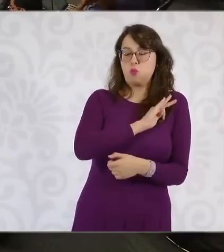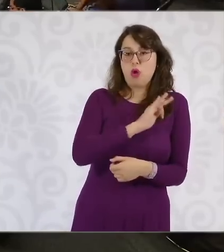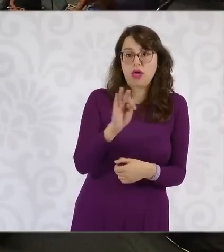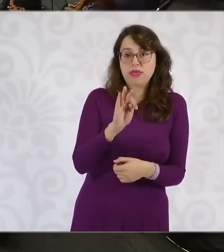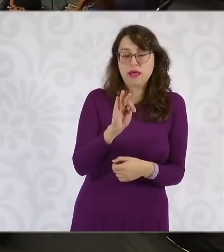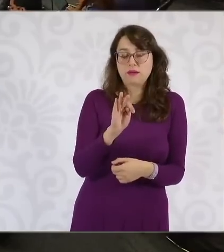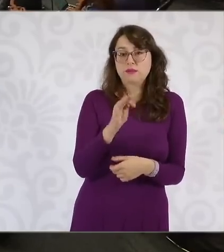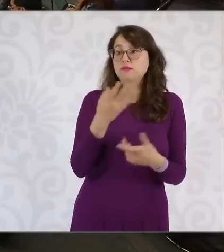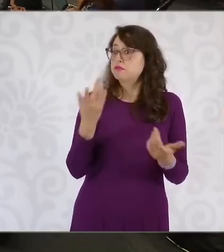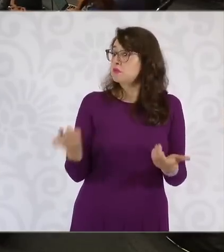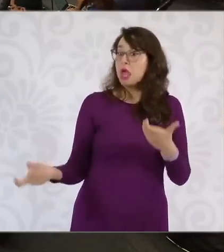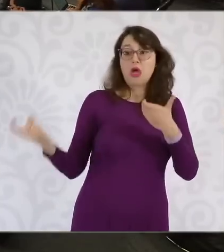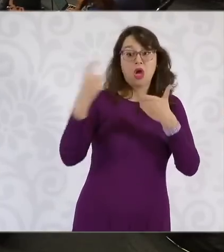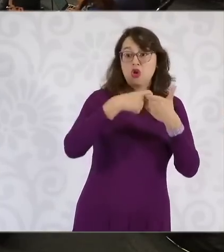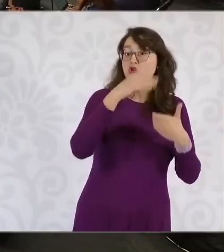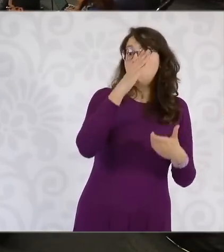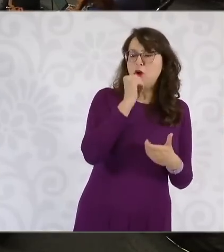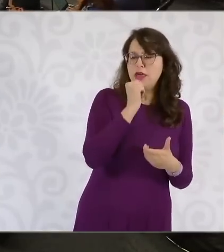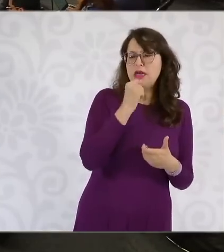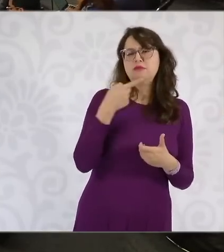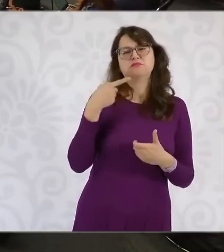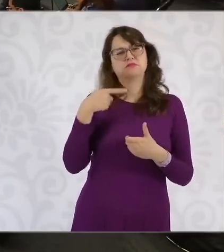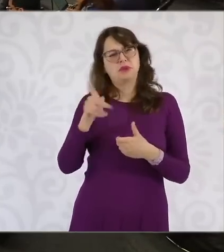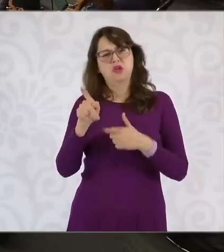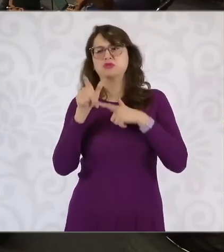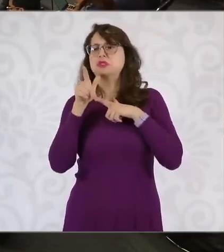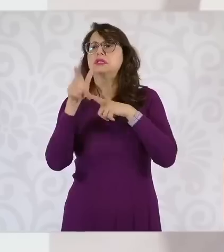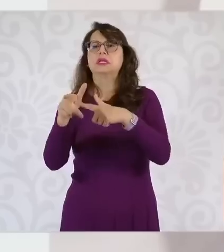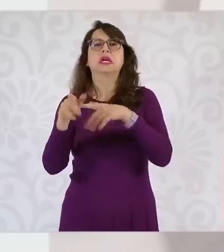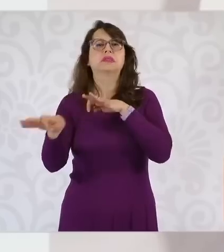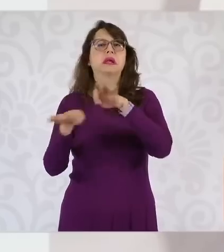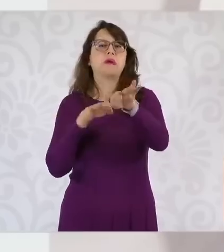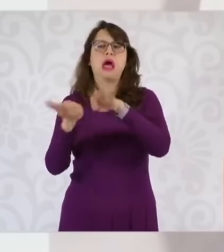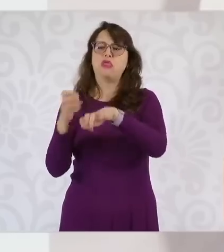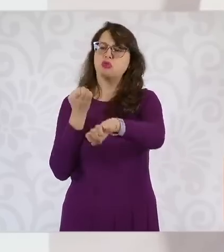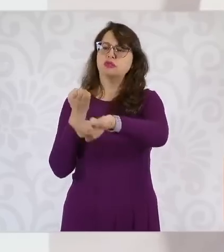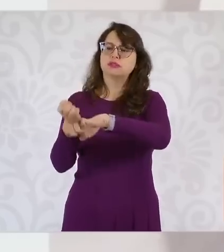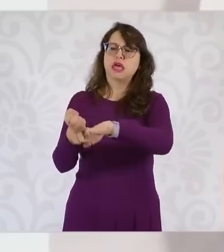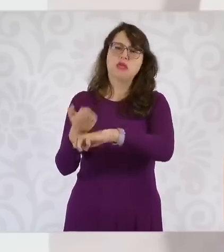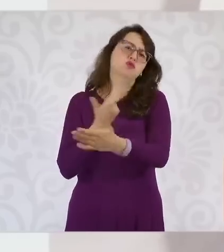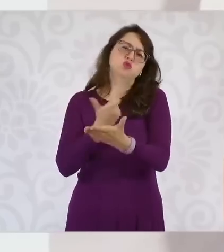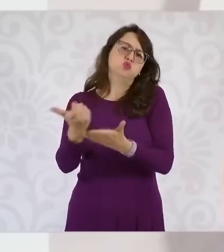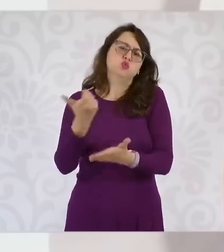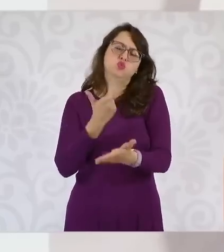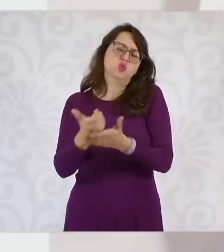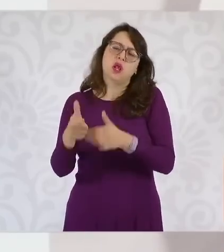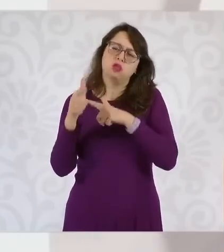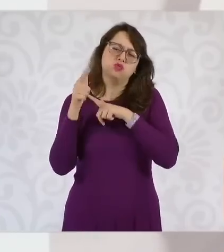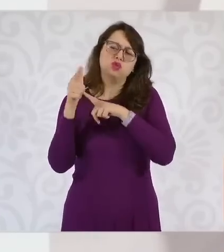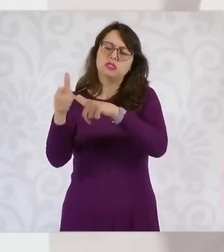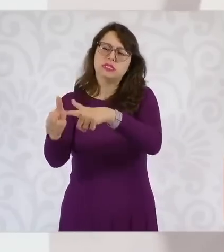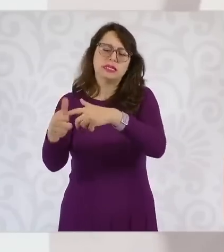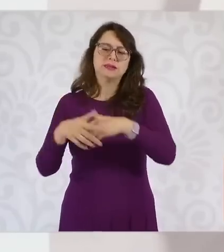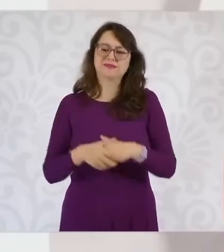lo que está desarrollando Entonces eso es lo que estamos haciendo Y no no gana un un director de